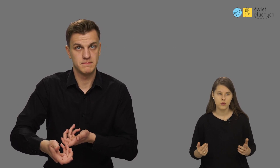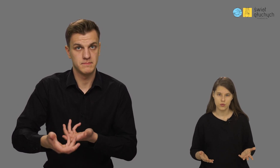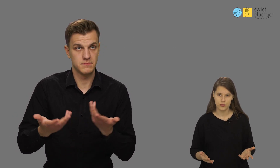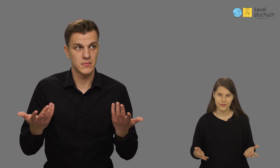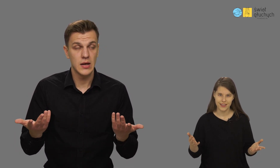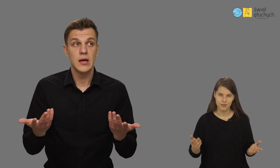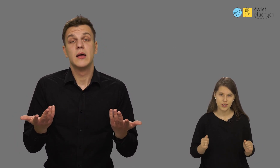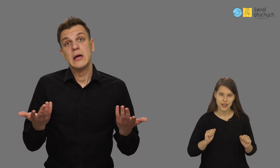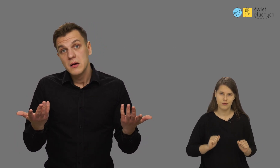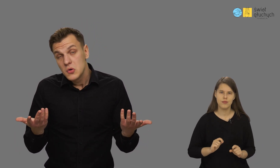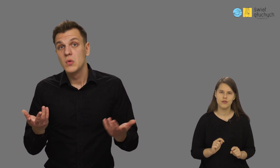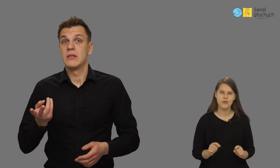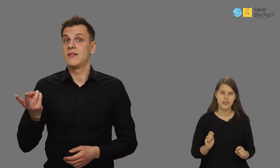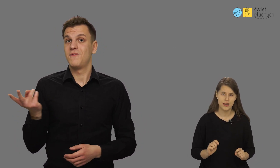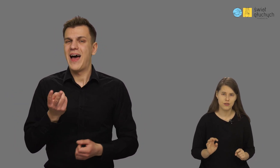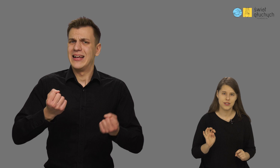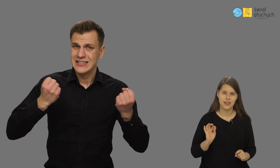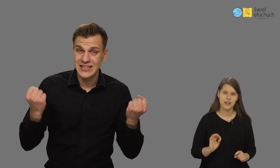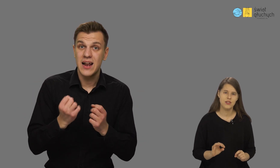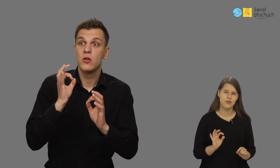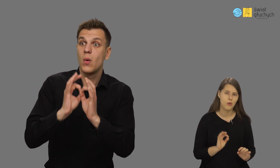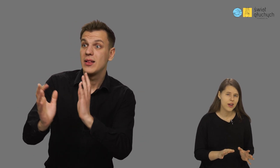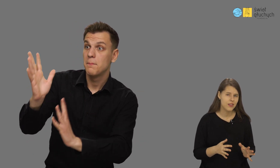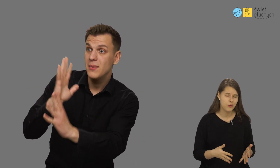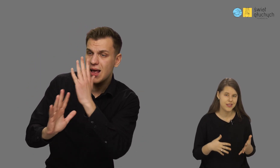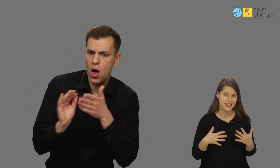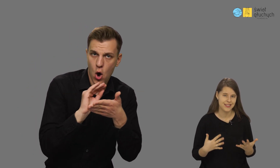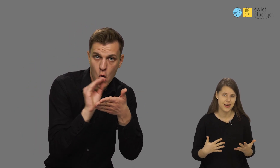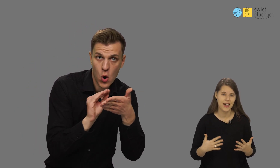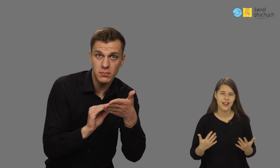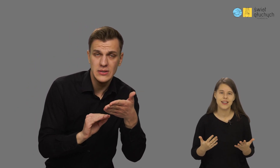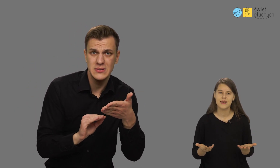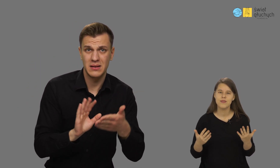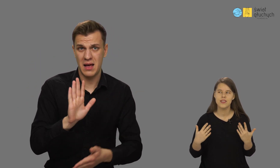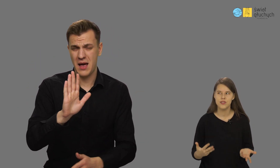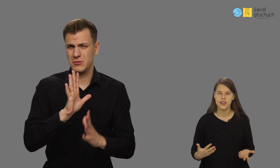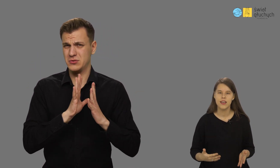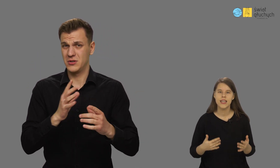Cóż… Nie można autorom odmówić tego, że starali się dokładnie opisać znak, ale jak sami widzicie –